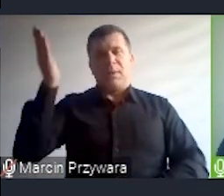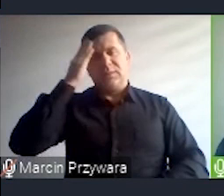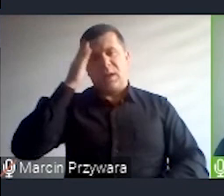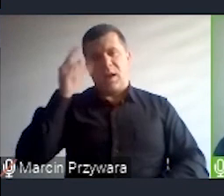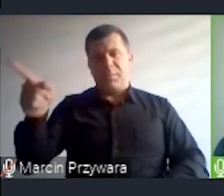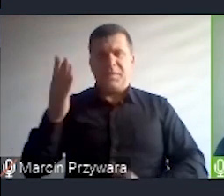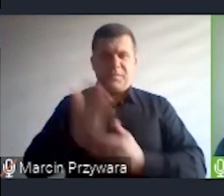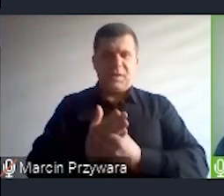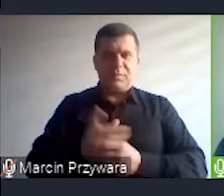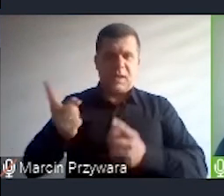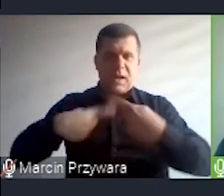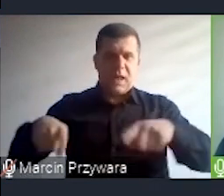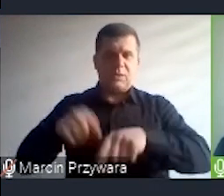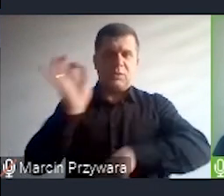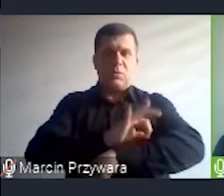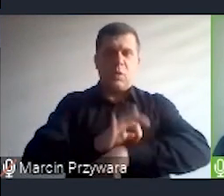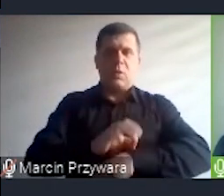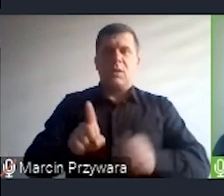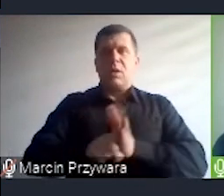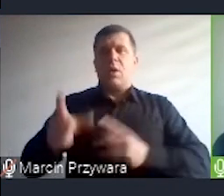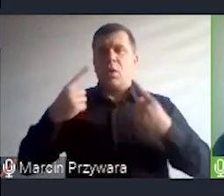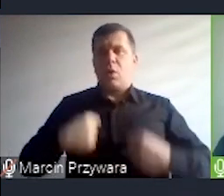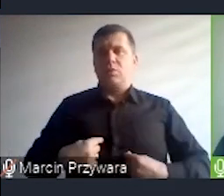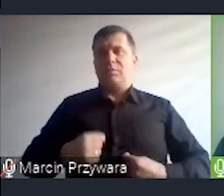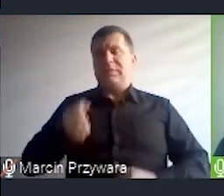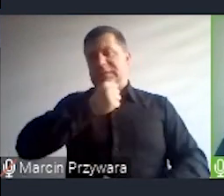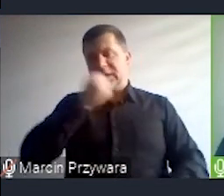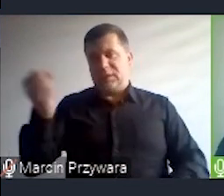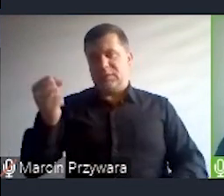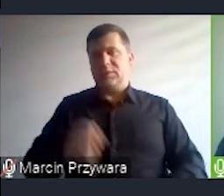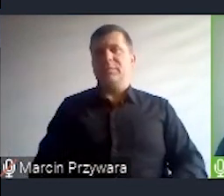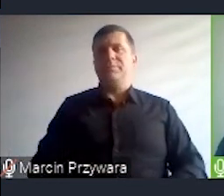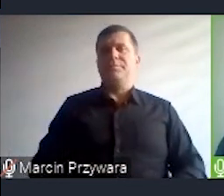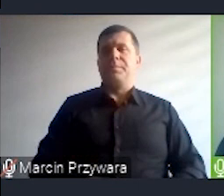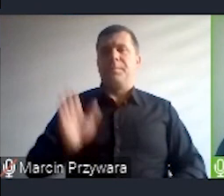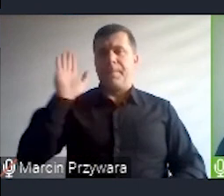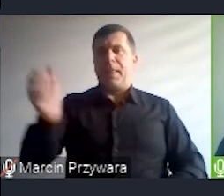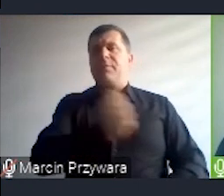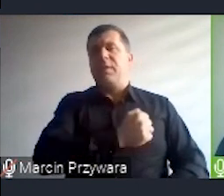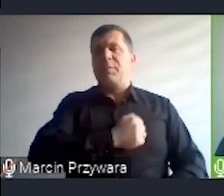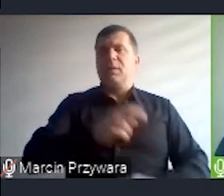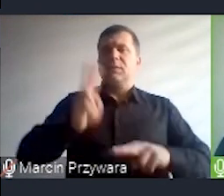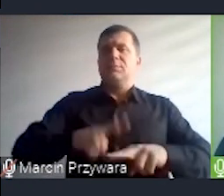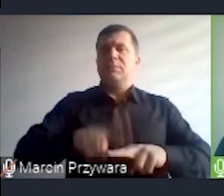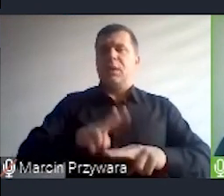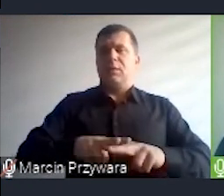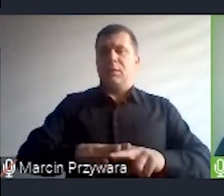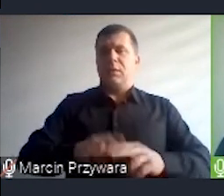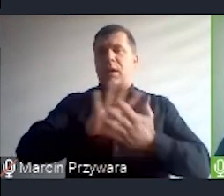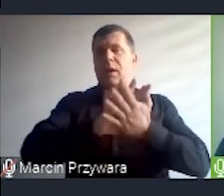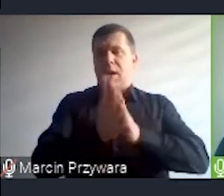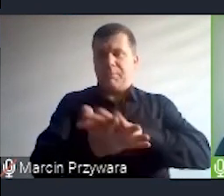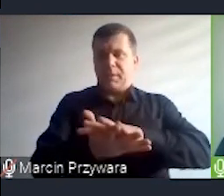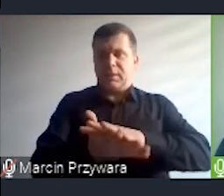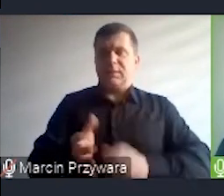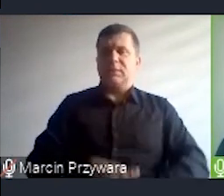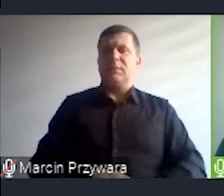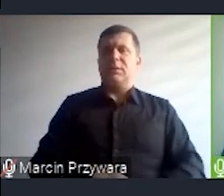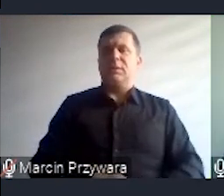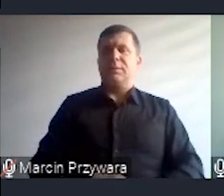który realizuje projekt na rzecz osób starszych i mają wypożyczalnie sprzętu rehabilitacyjnego.